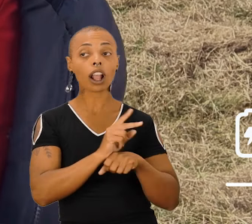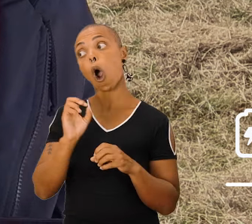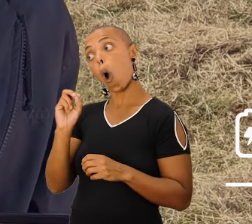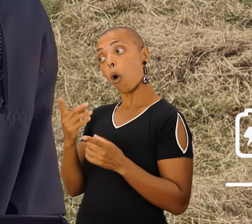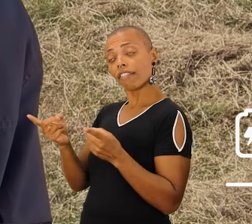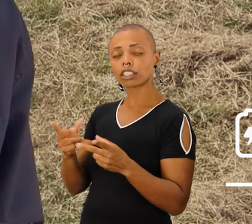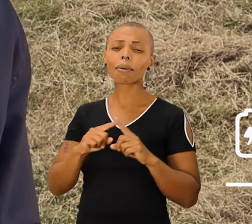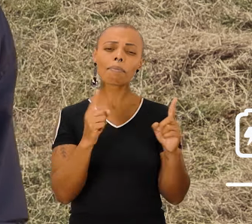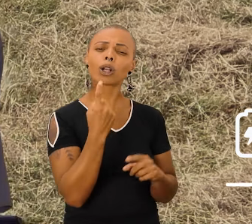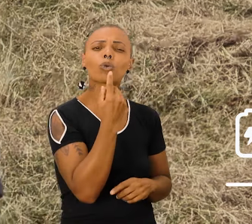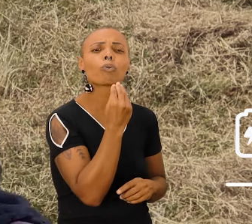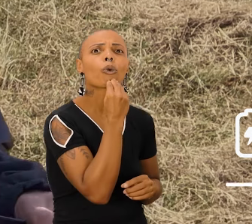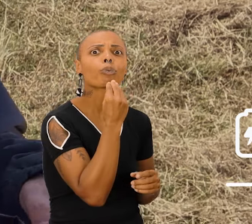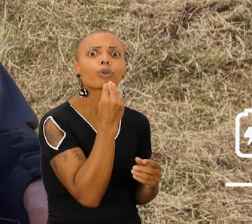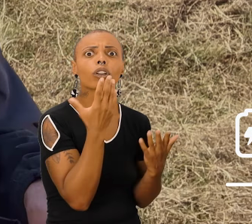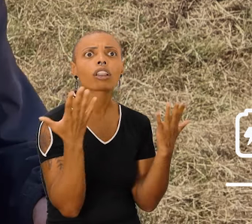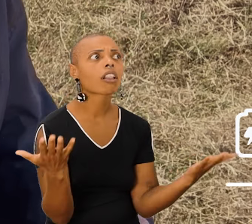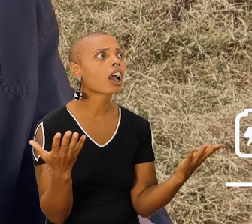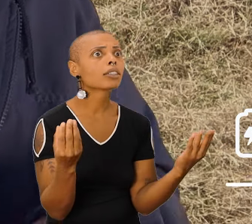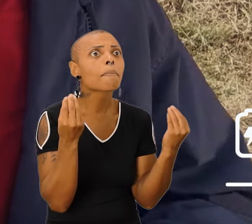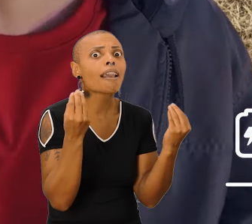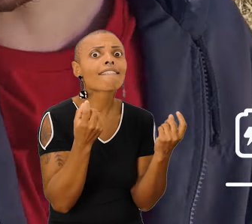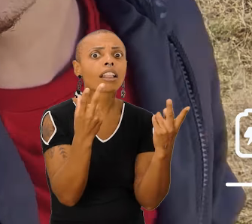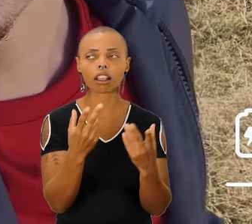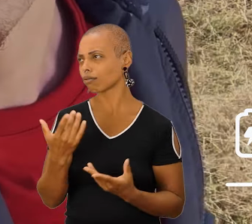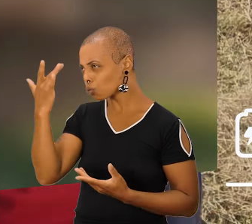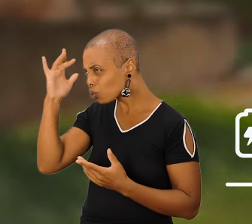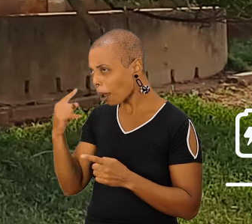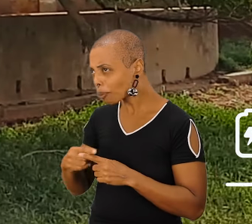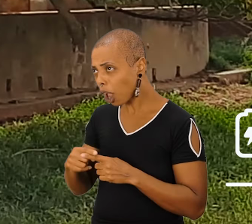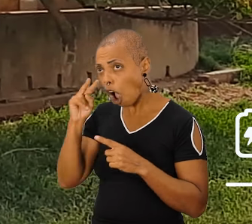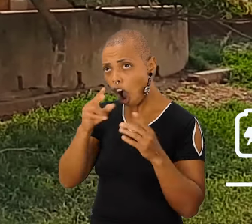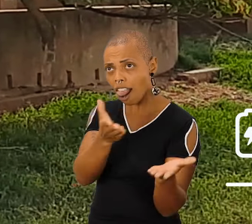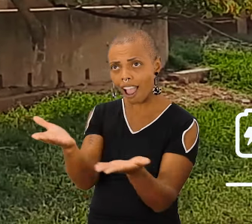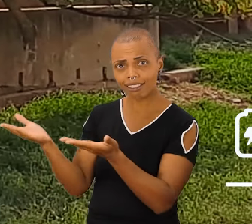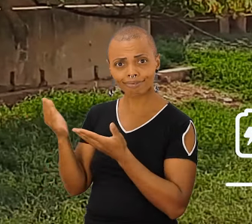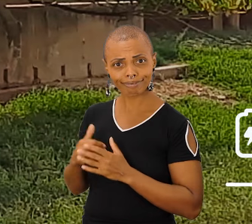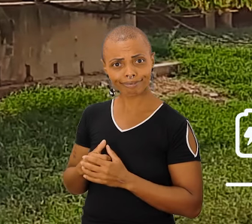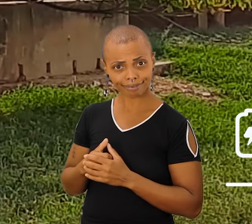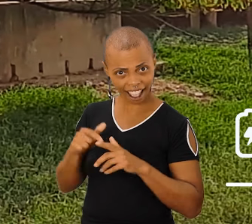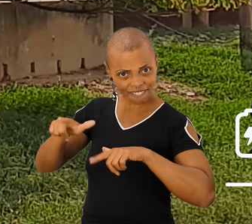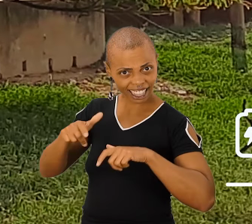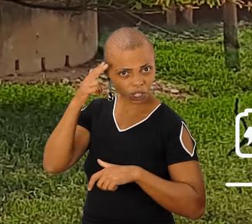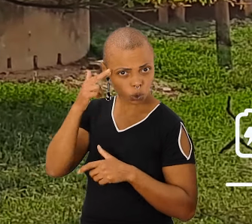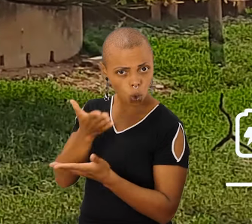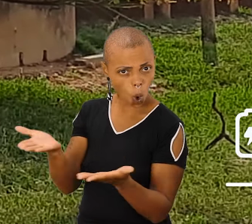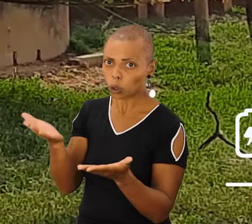Não sei porque ele está querendo vender. [Jotapê] Você não sabe o porquê, Dininha? Olha isso aí, pessoal. Onde que isso aqui é fazenda dos sonhos? Isso aqui é um pesadelo, isso sim.